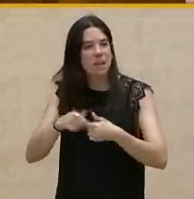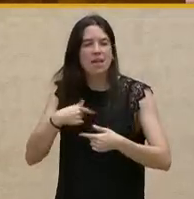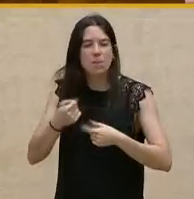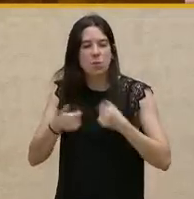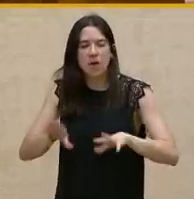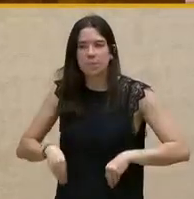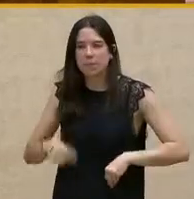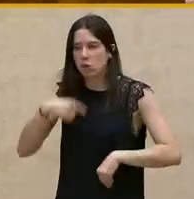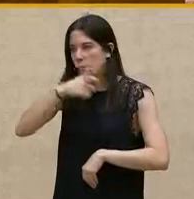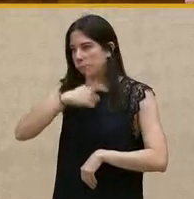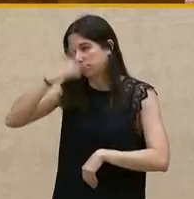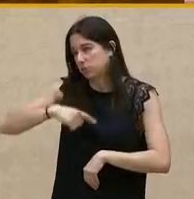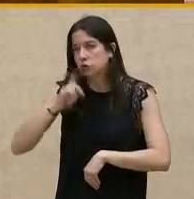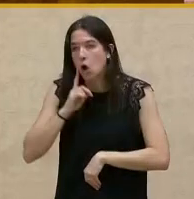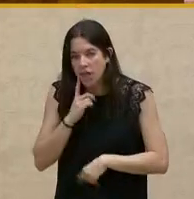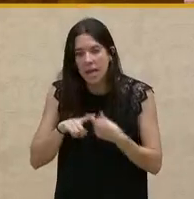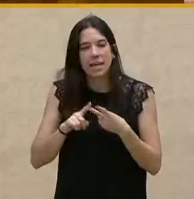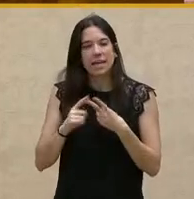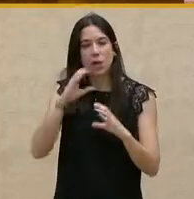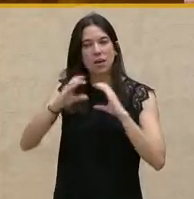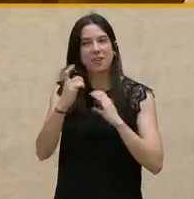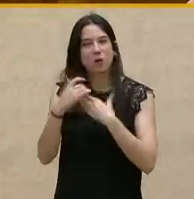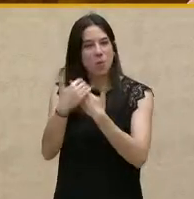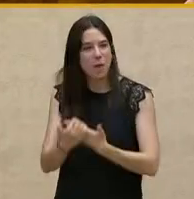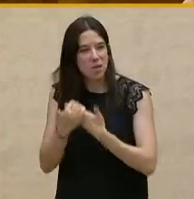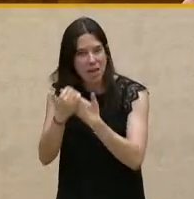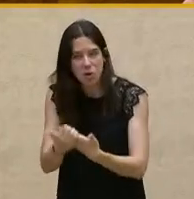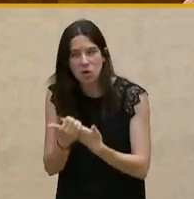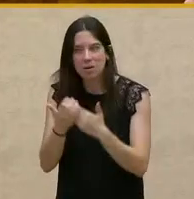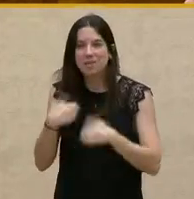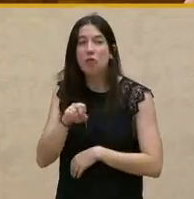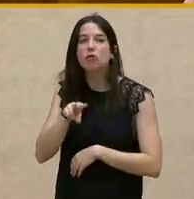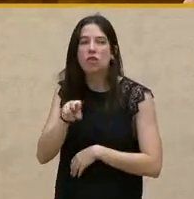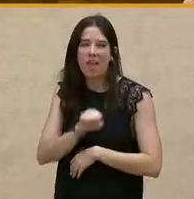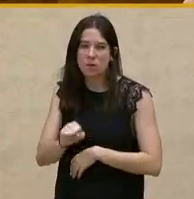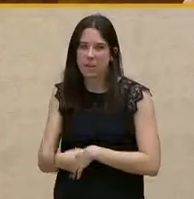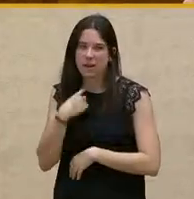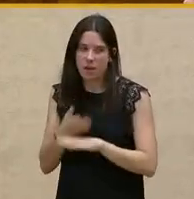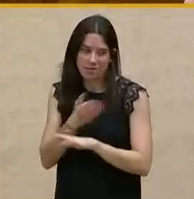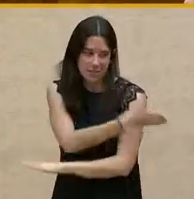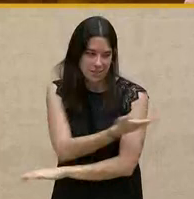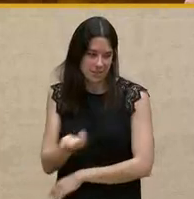la comunicación con lengua de signos, con las manos, de ahí perdí casi 12 años. De ahí se ha